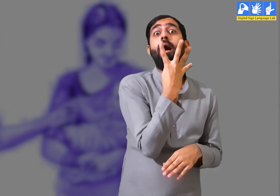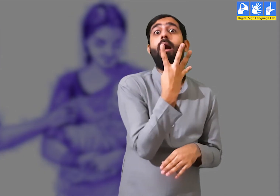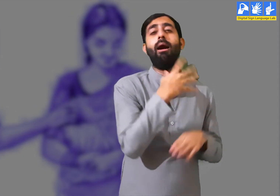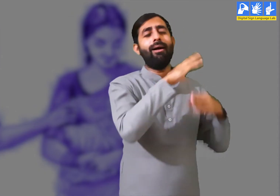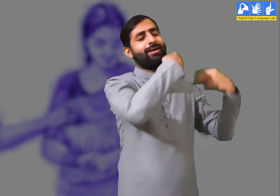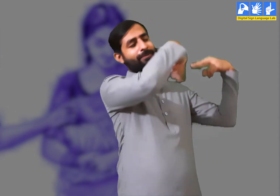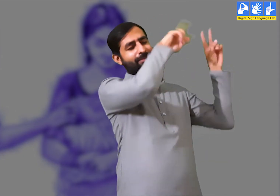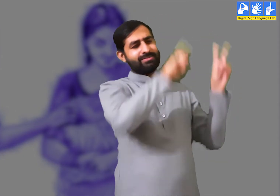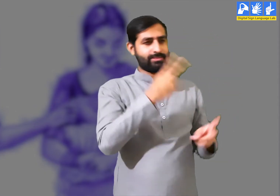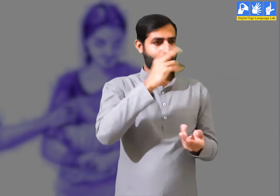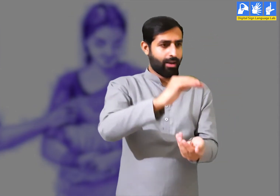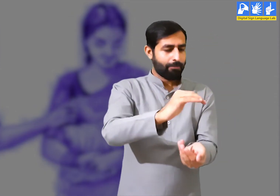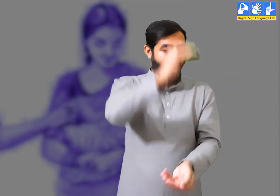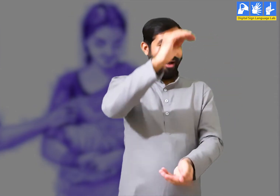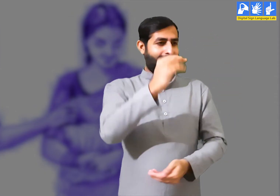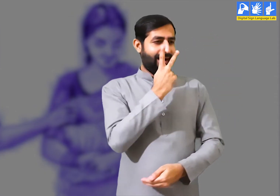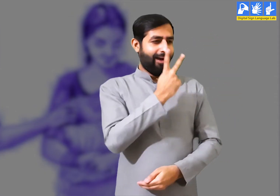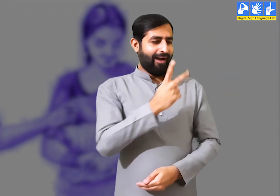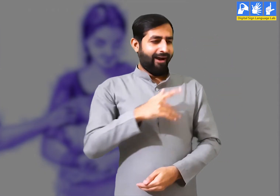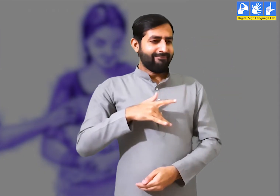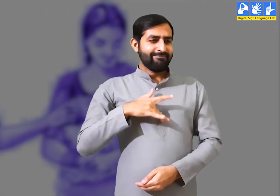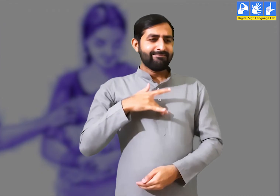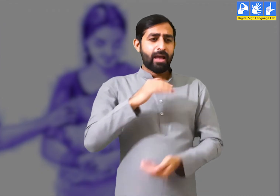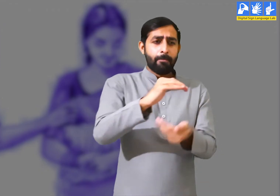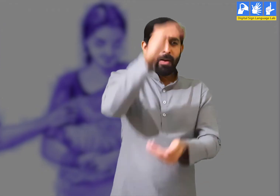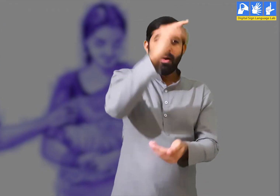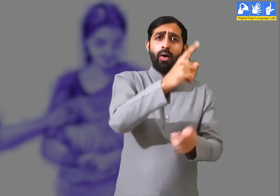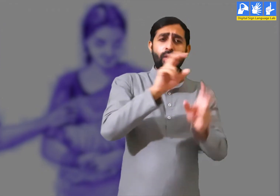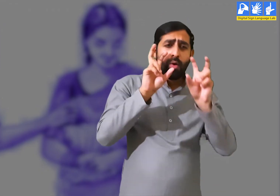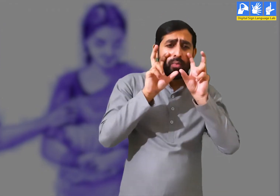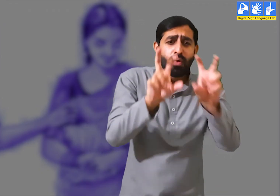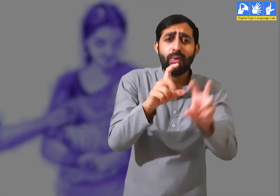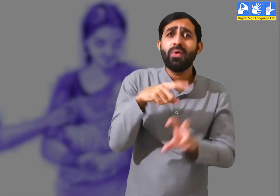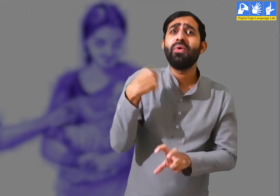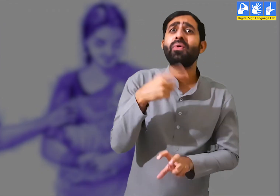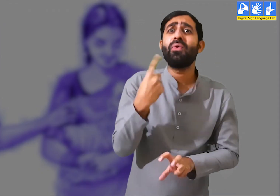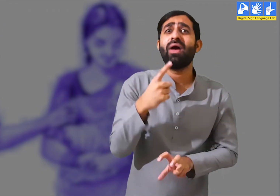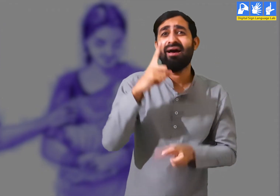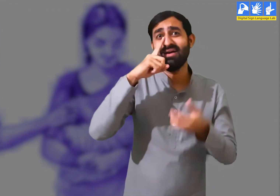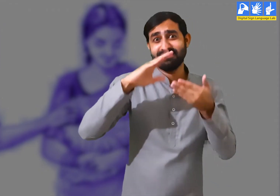तो बच्चे का पालन पोषण और उसका ध्यान उनकी पत्नी ने ही रखा था।